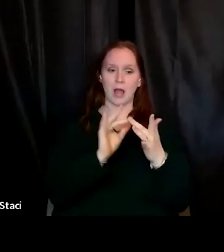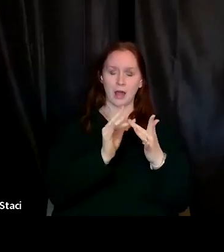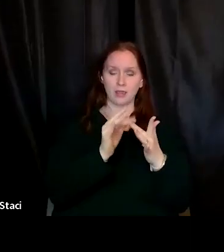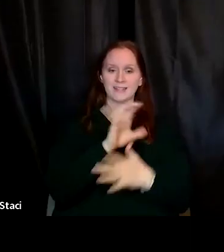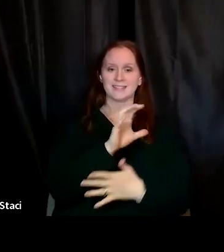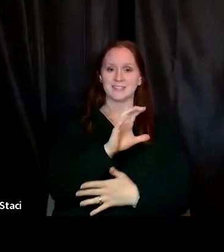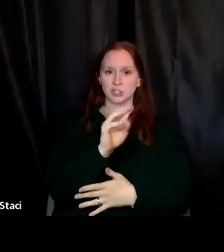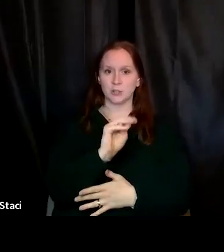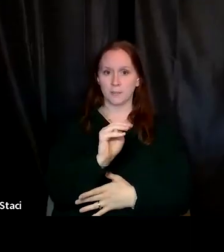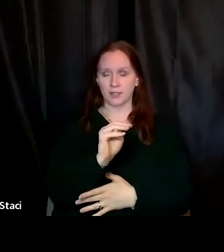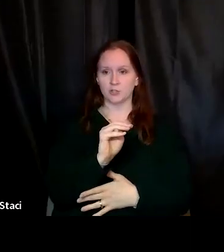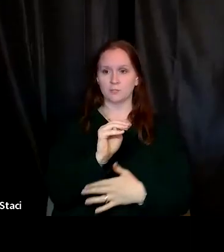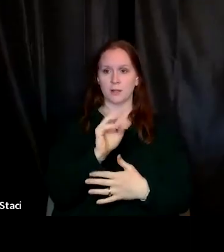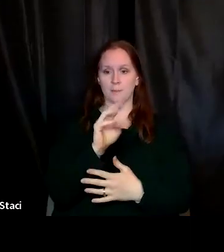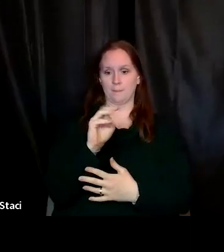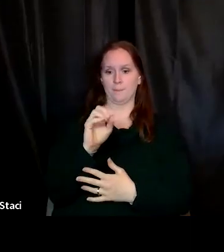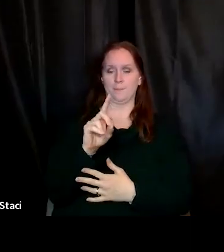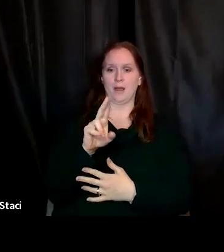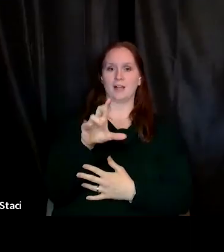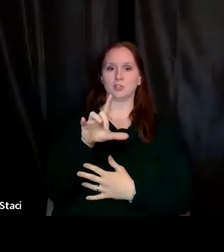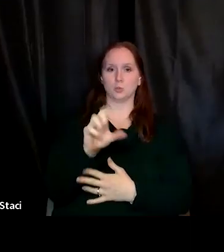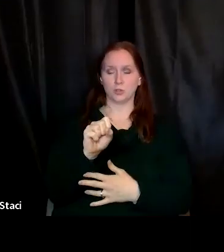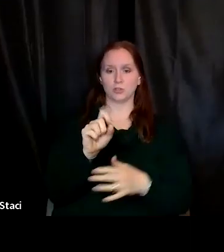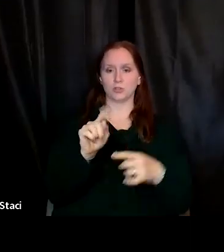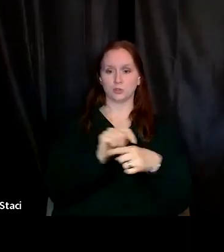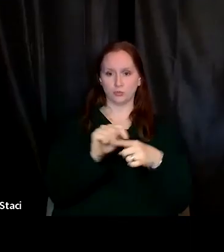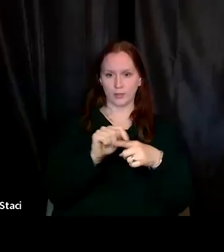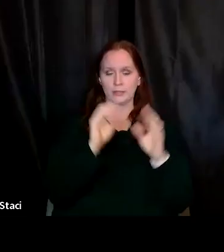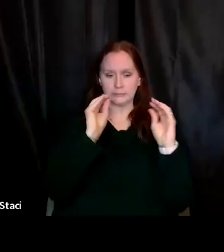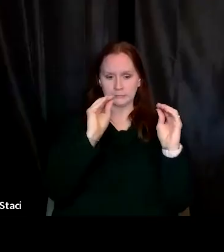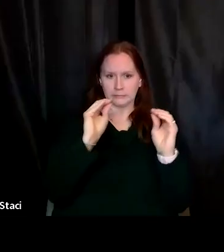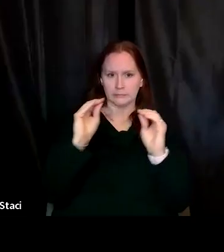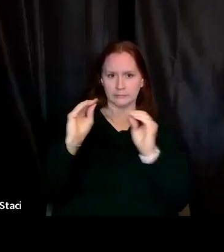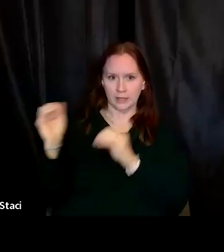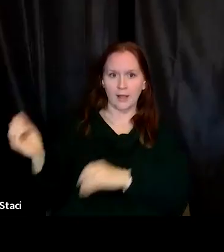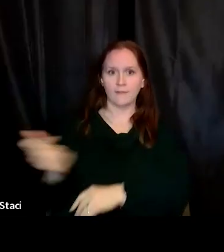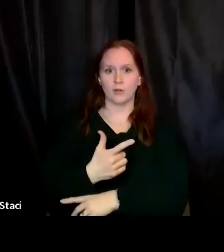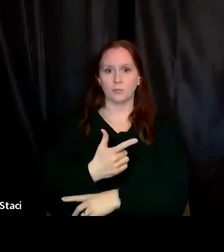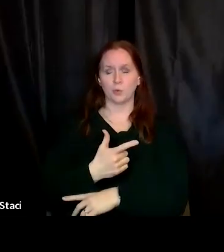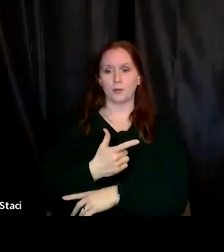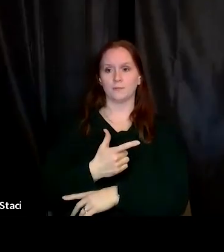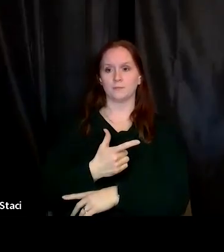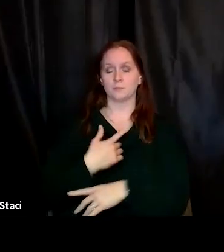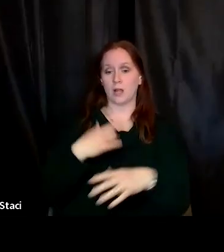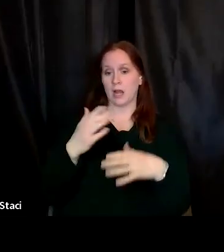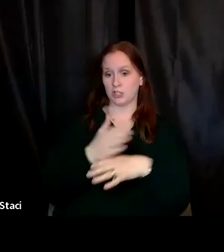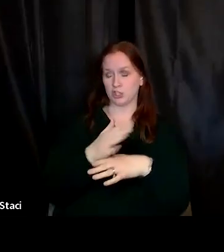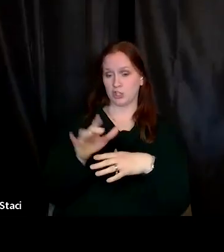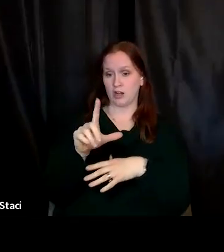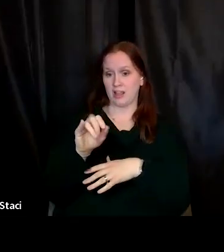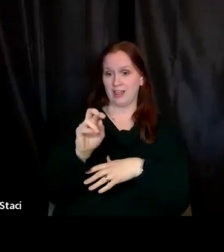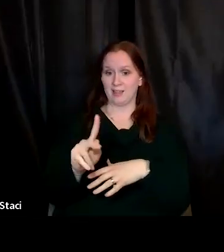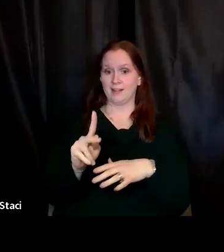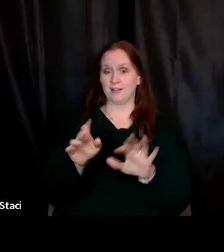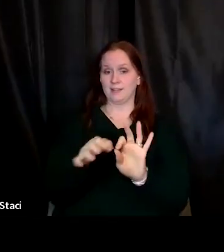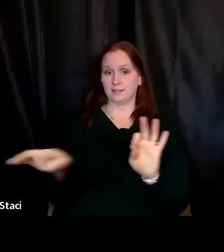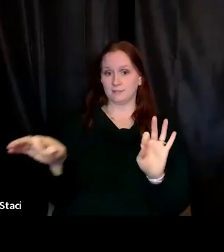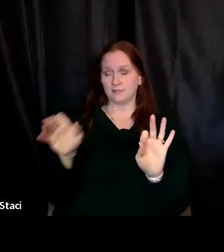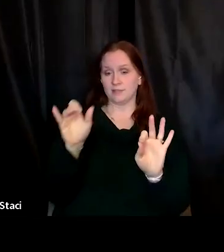Tuve suerte al principio cuando empecé porque nuestro enlace de la SSA era muy experimentado